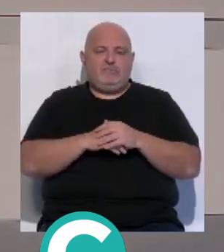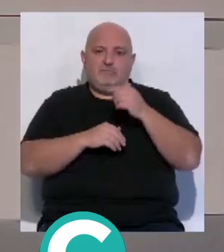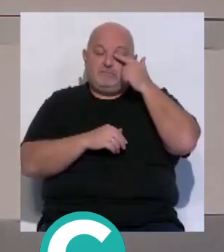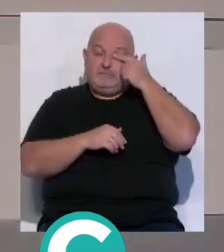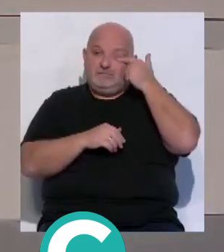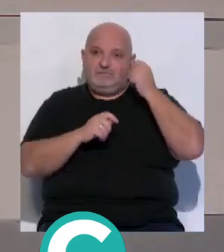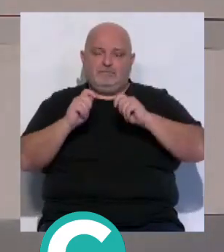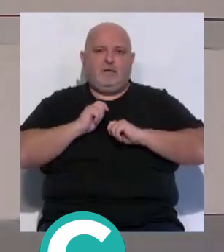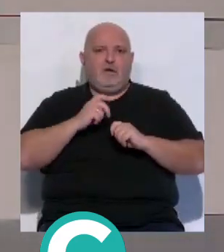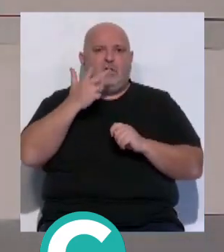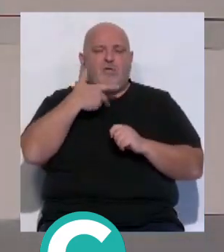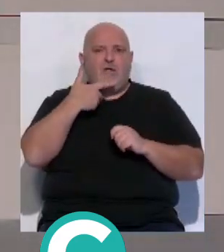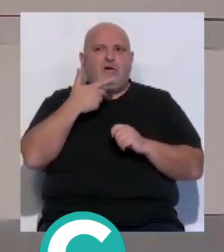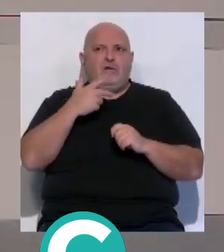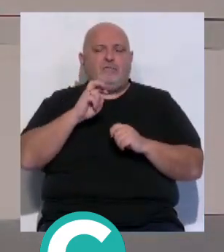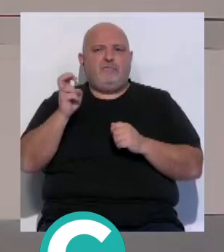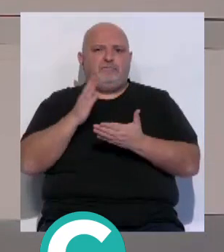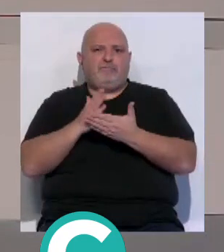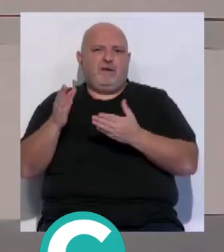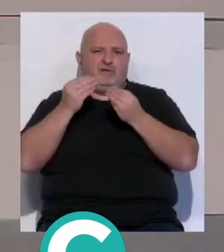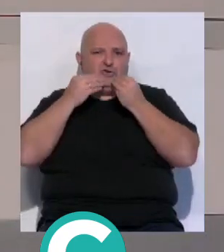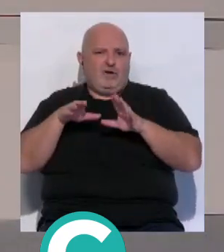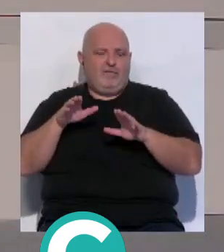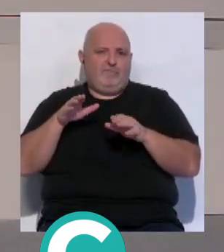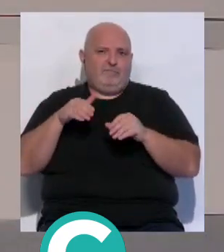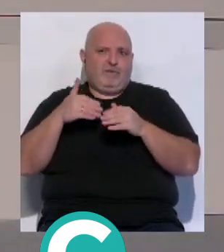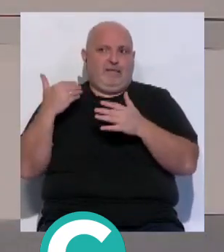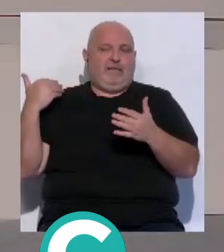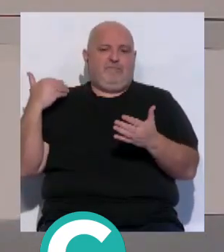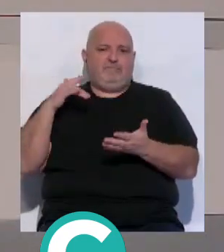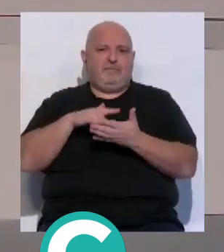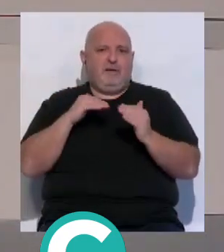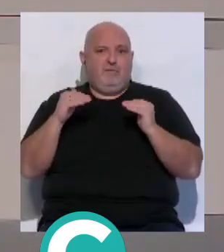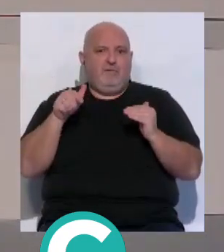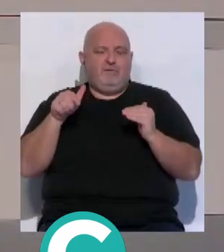hicieron conocer la otra parte de la historia la más reciente en aquellos momentos que era